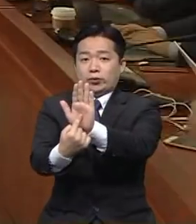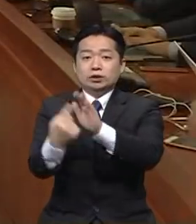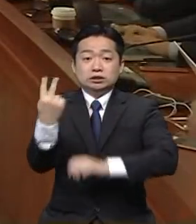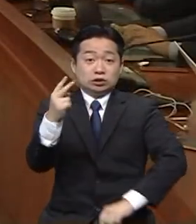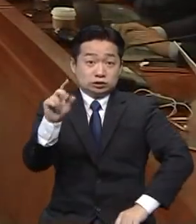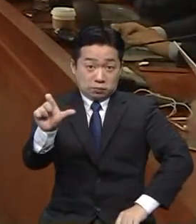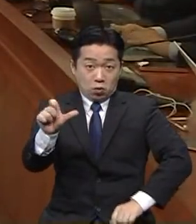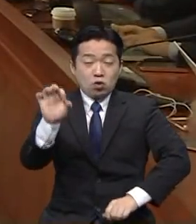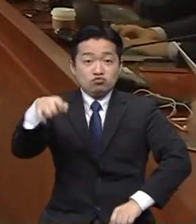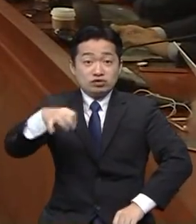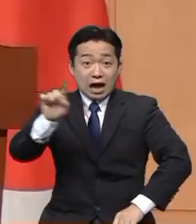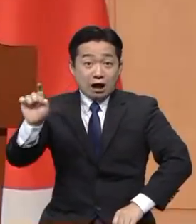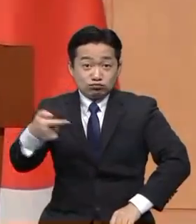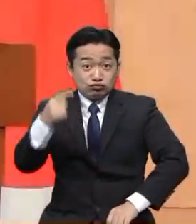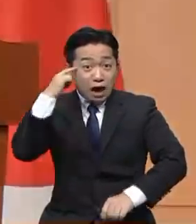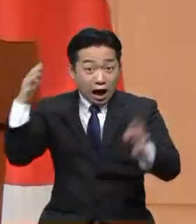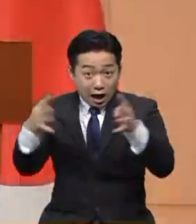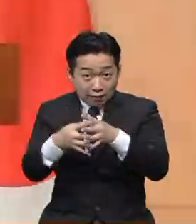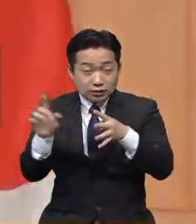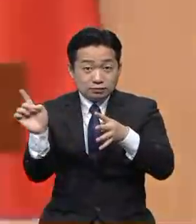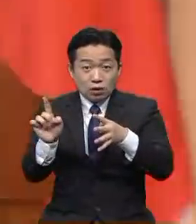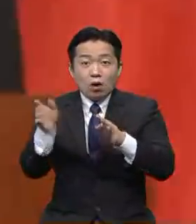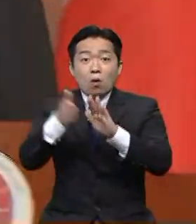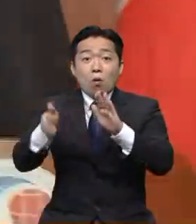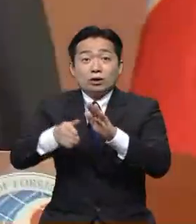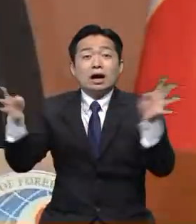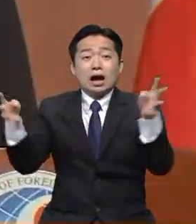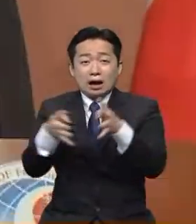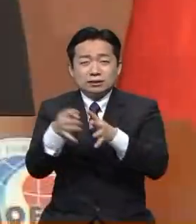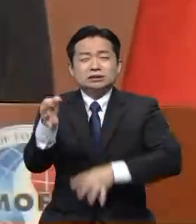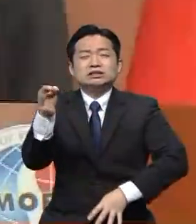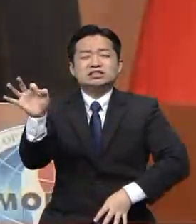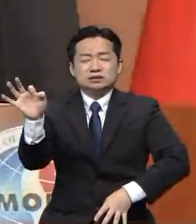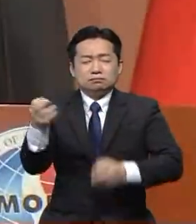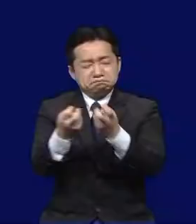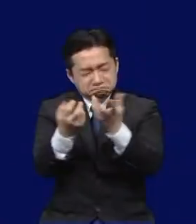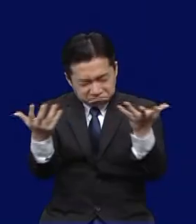2015년 위안부 합의가 한일 정부 간 공식 합의임을 인정한다면서 정부 차원의